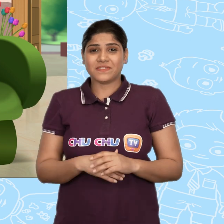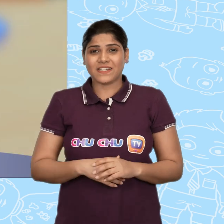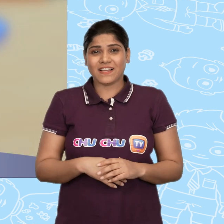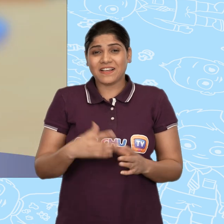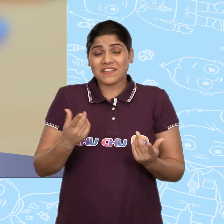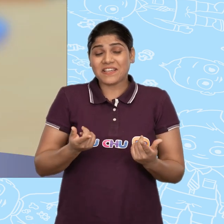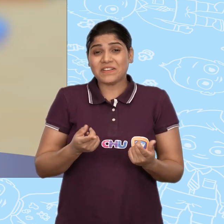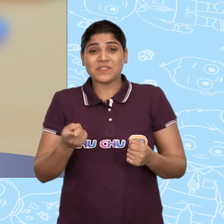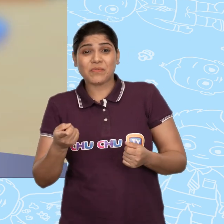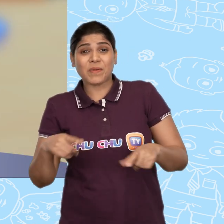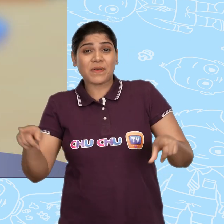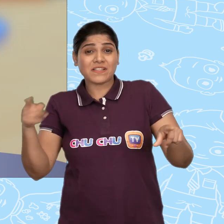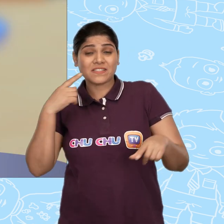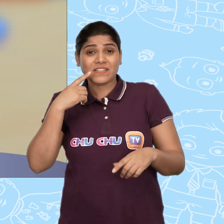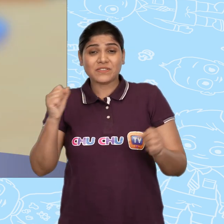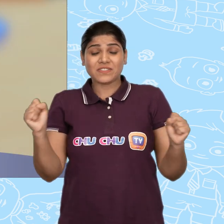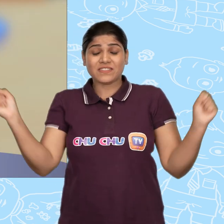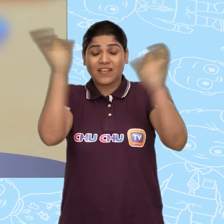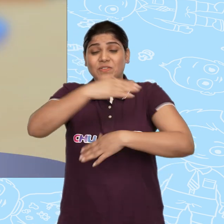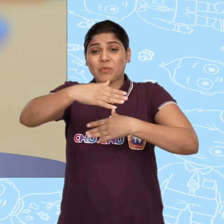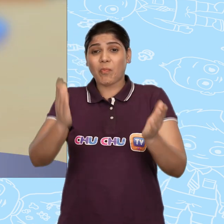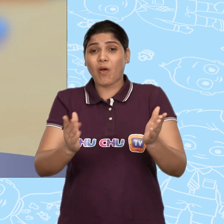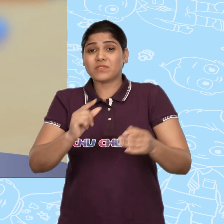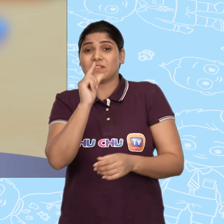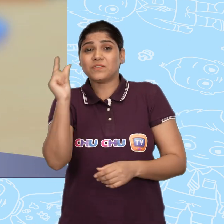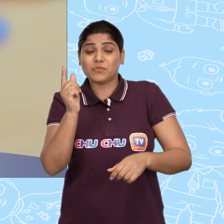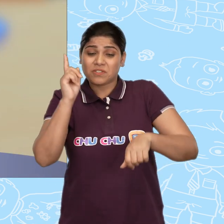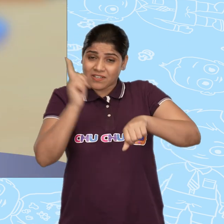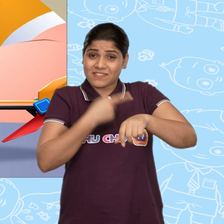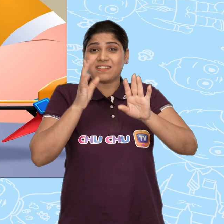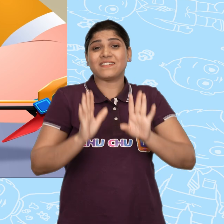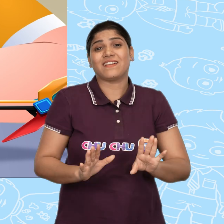आखिकार उसको भी जादू का पिटारा इस्तेमाल करने का मौका मिला